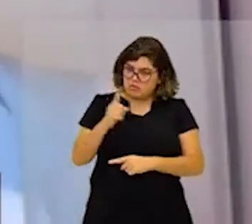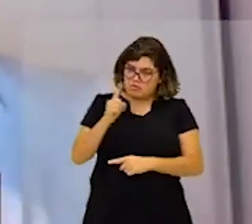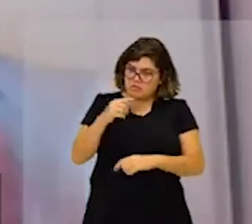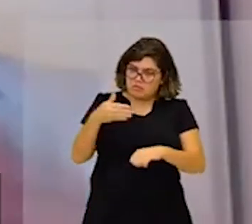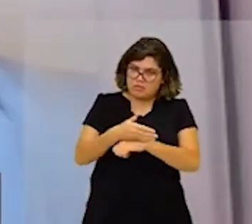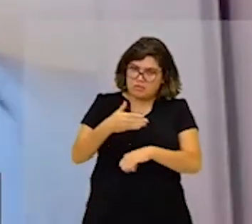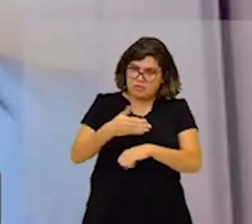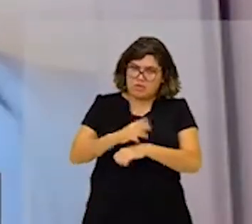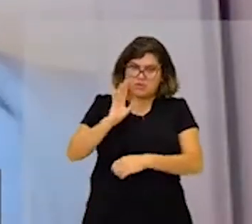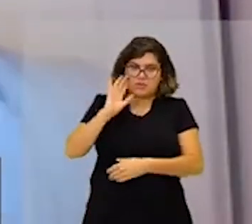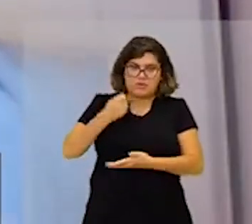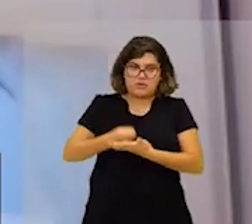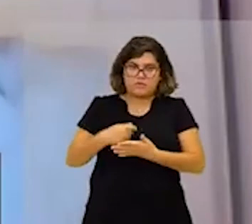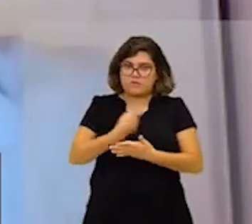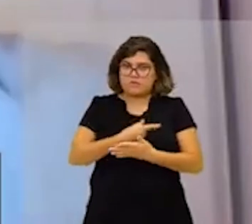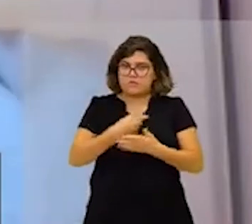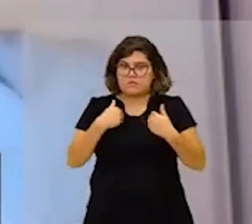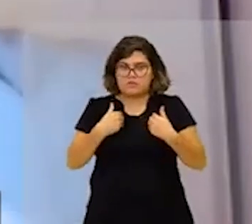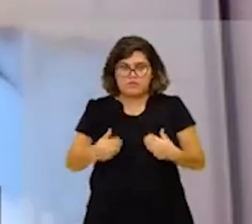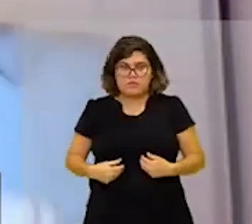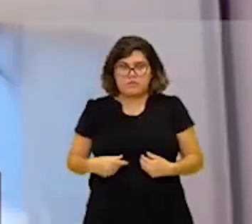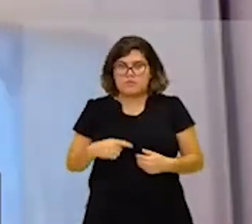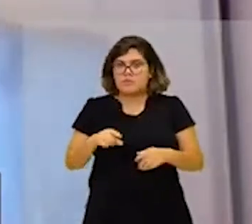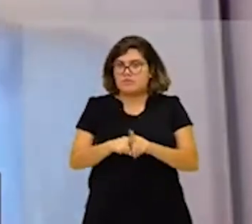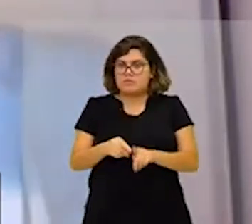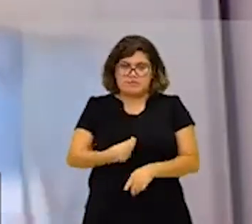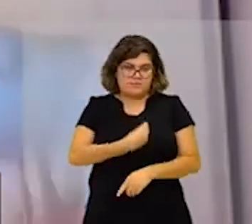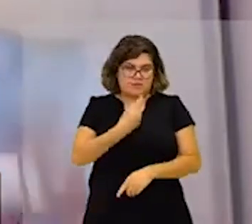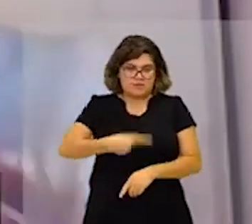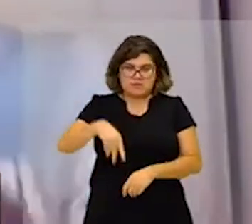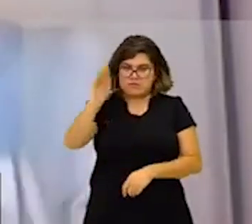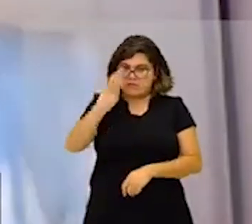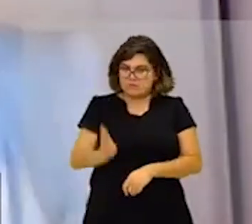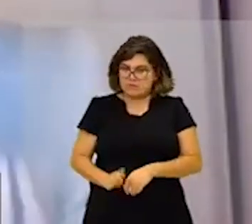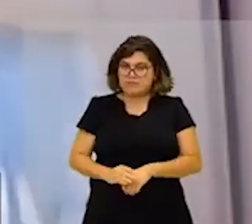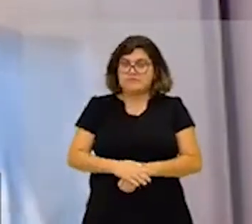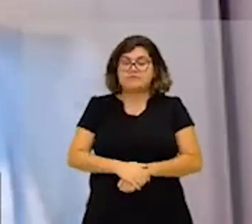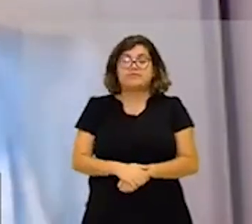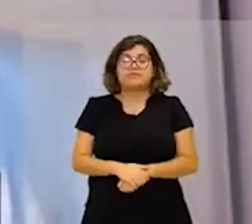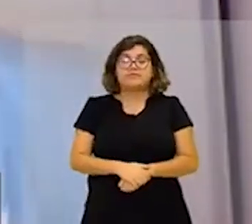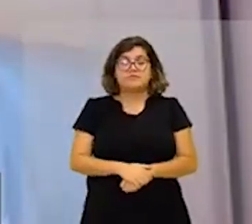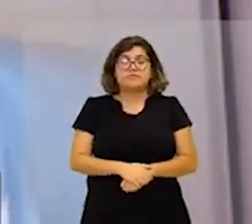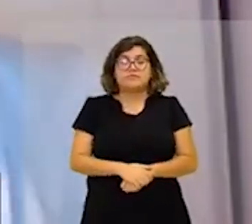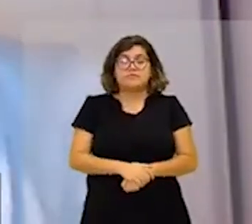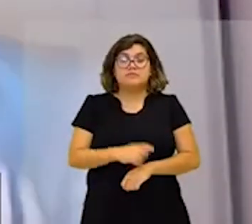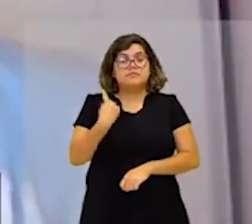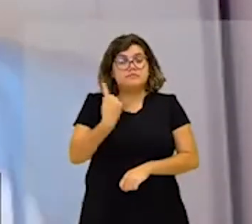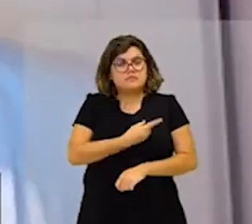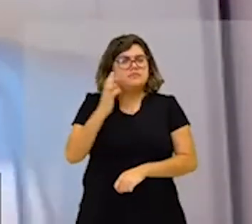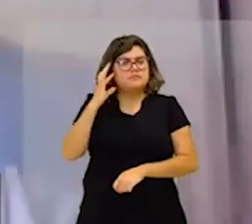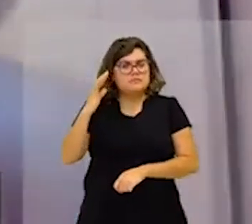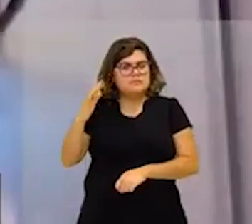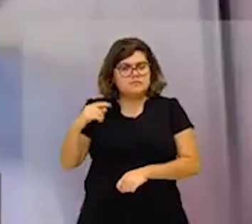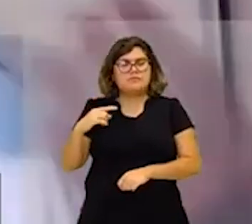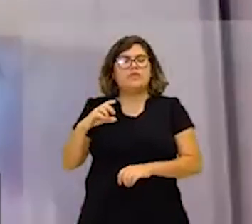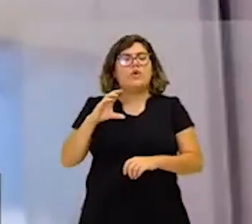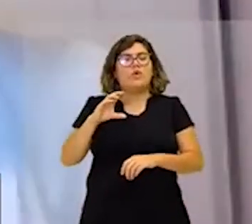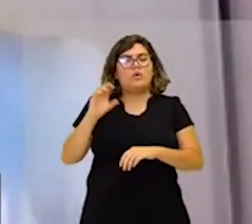os nossos corpos nossas vidas nesse país E aí é para Além de pensar numa cota racial eleitoral